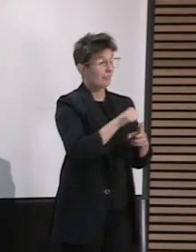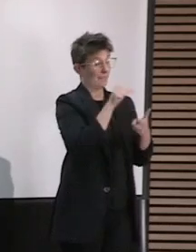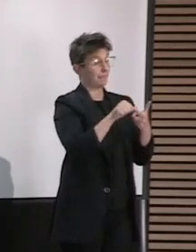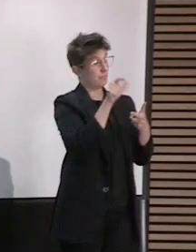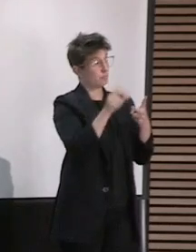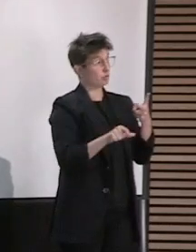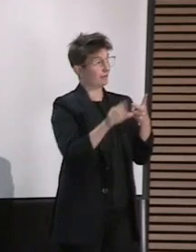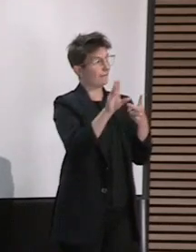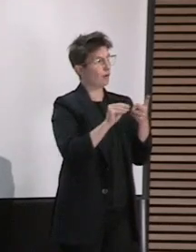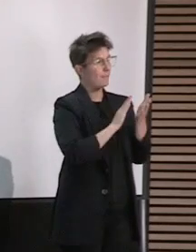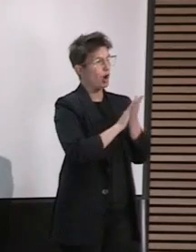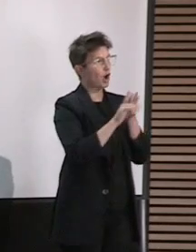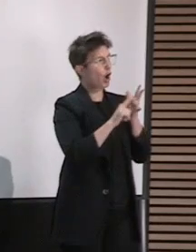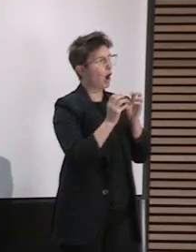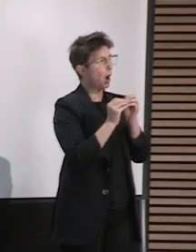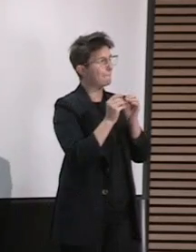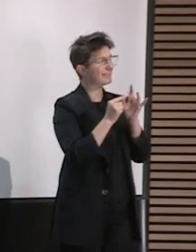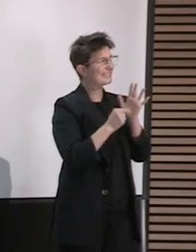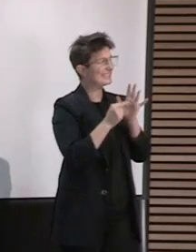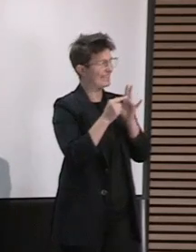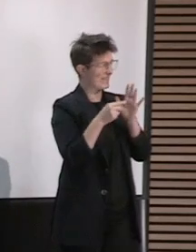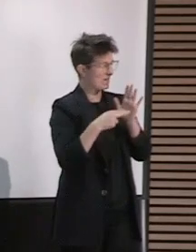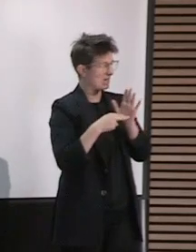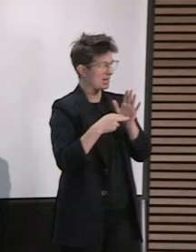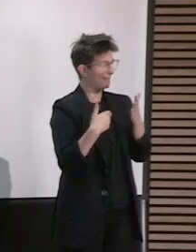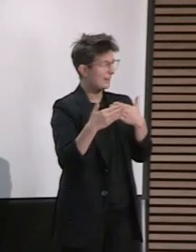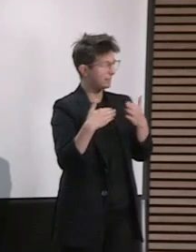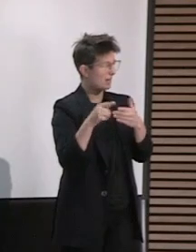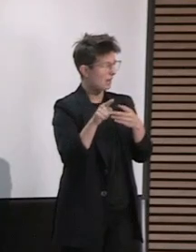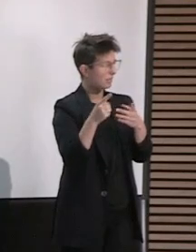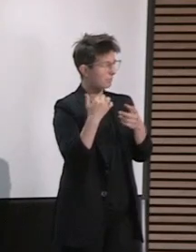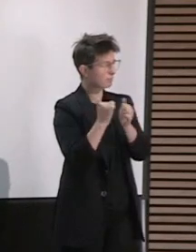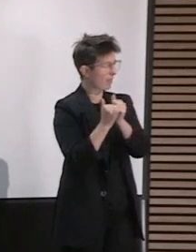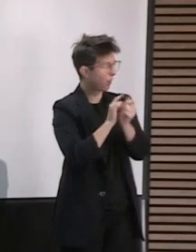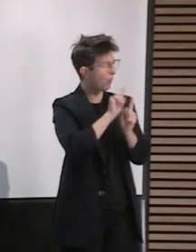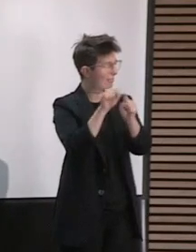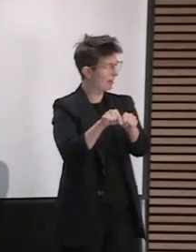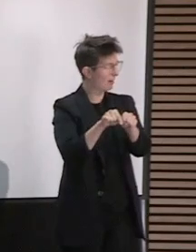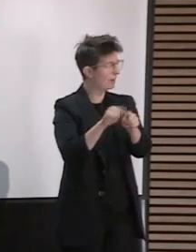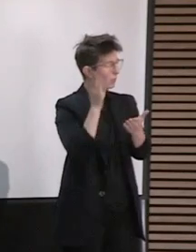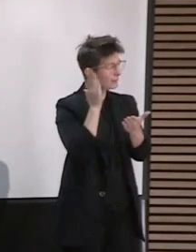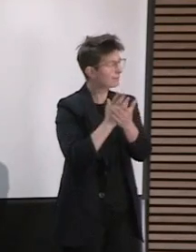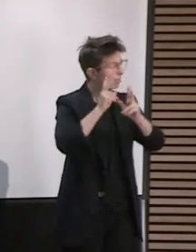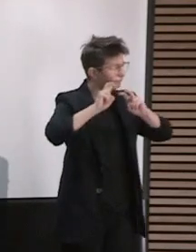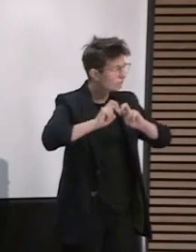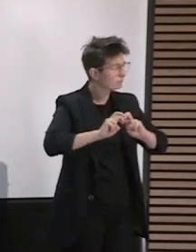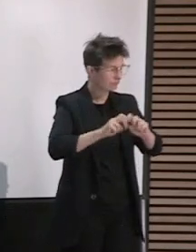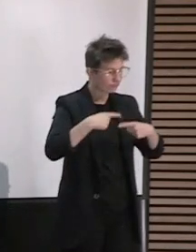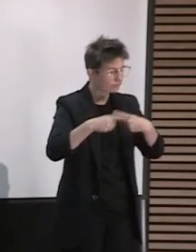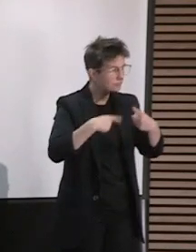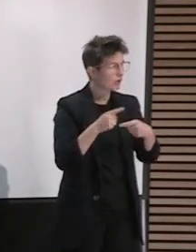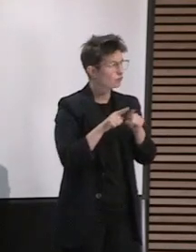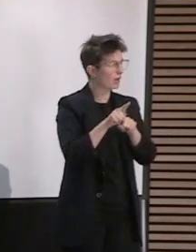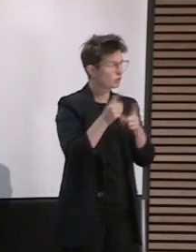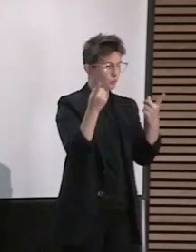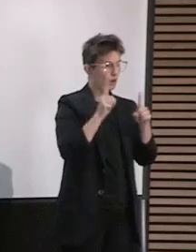i te ira tangata engari ko